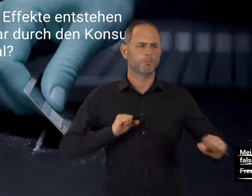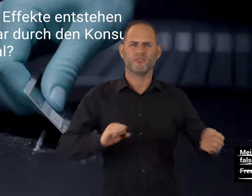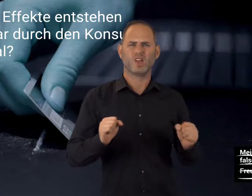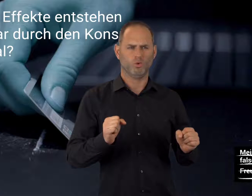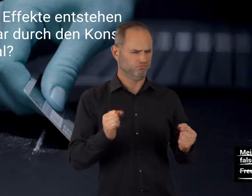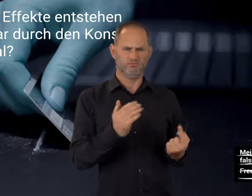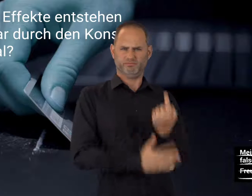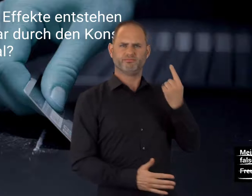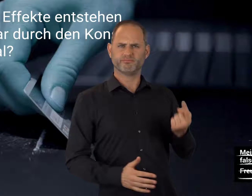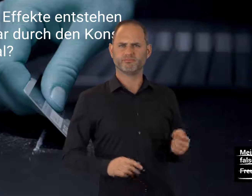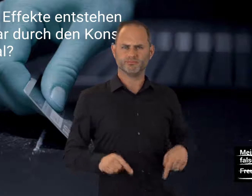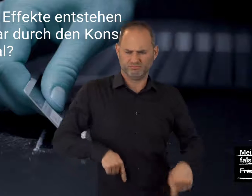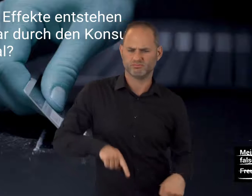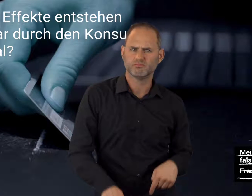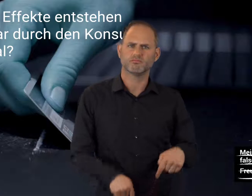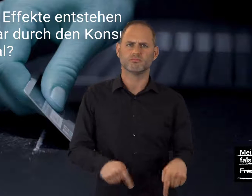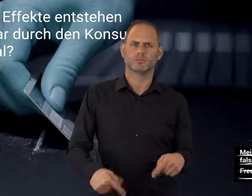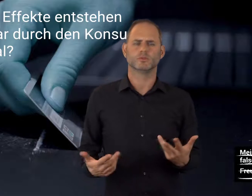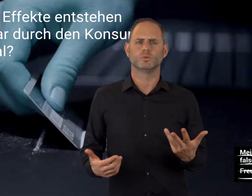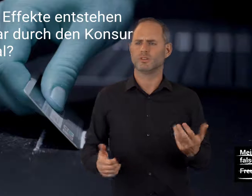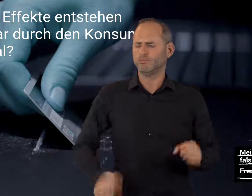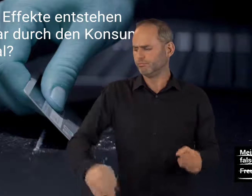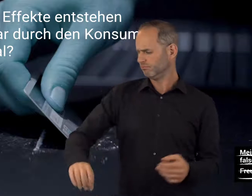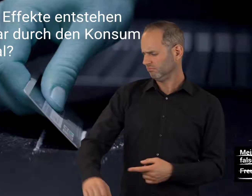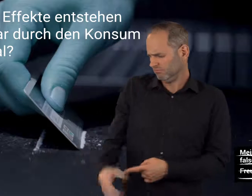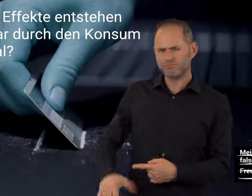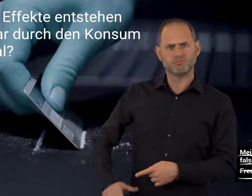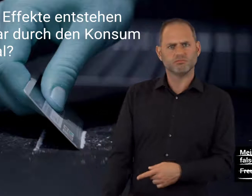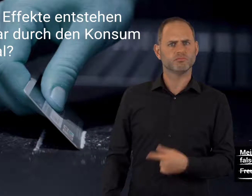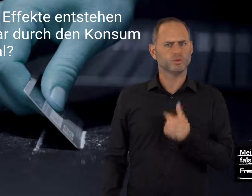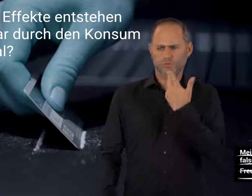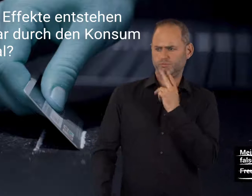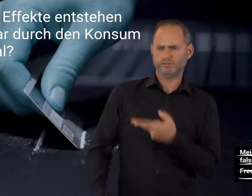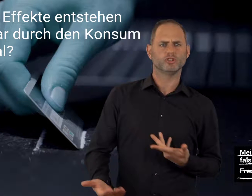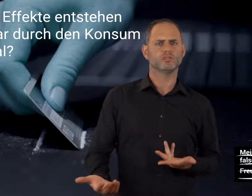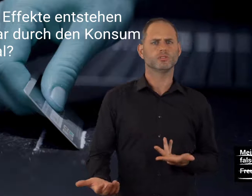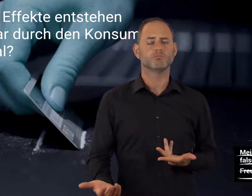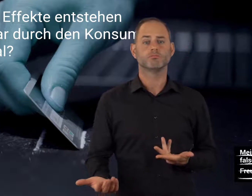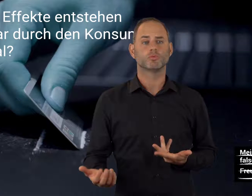Seltsame, fahrige Bewegungen, unbeabsichtigte Bewegungen,